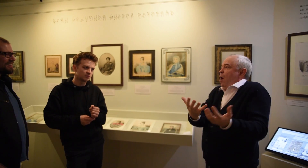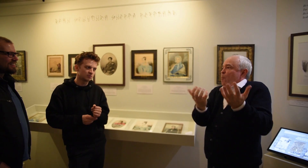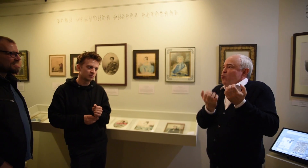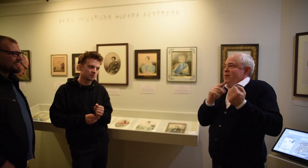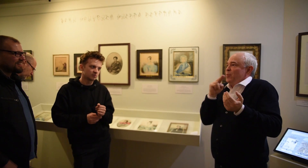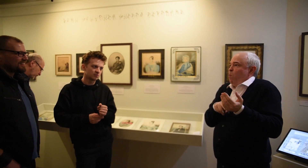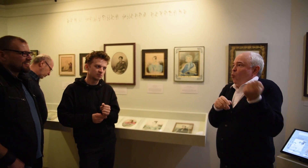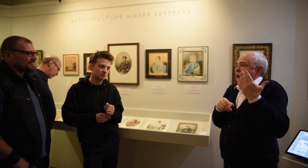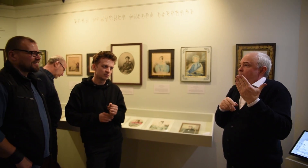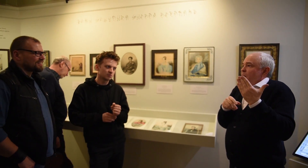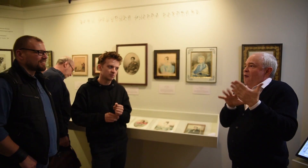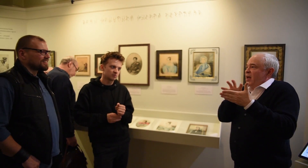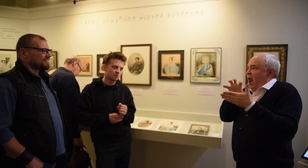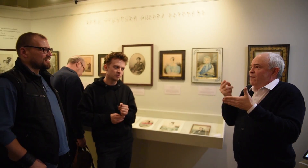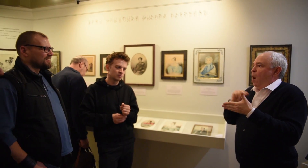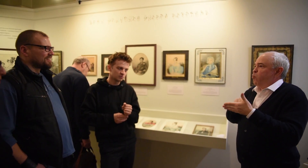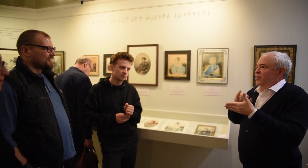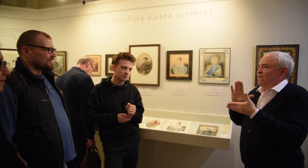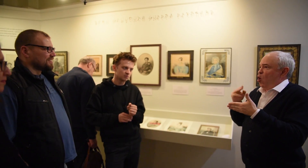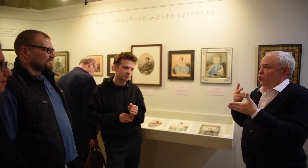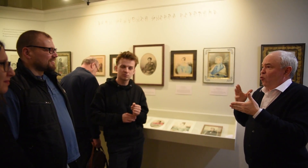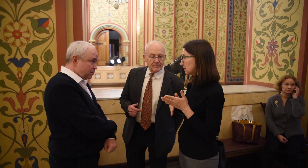Сегодня получил из Петербурга фотографии работ Ивашенцова…